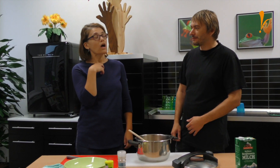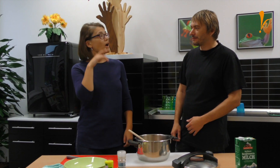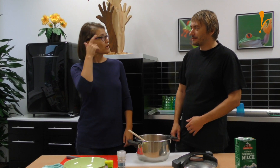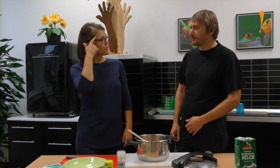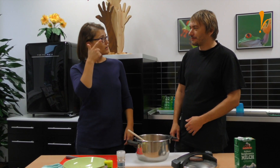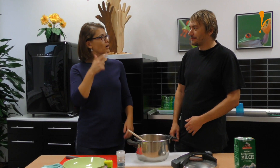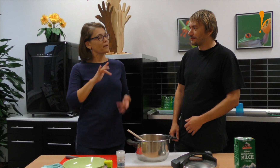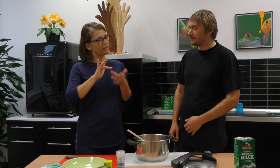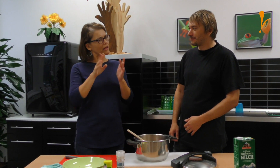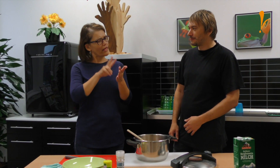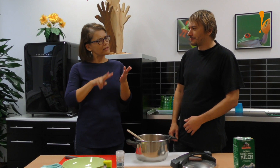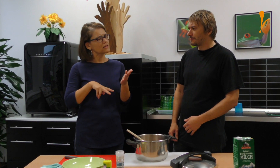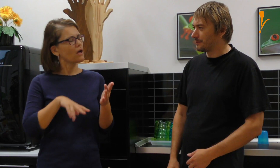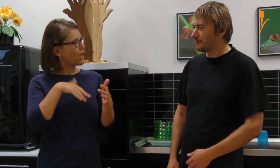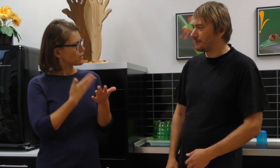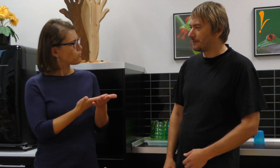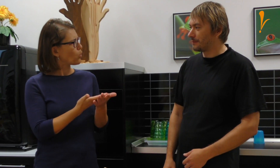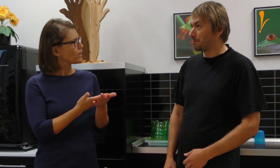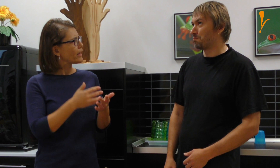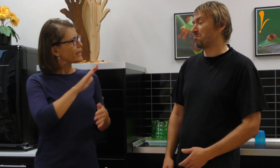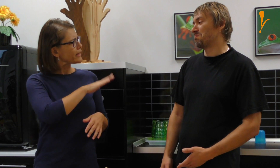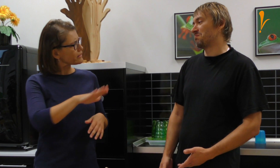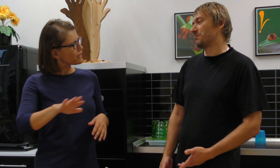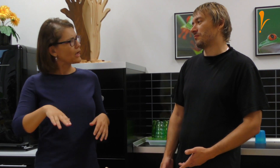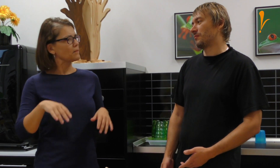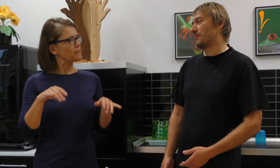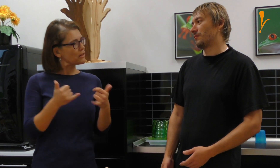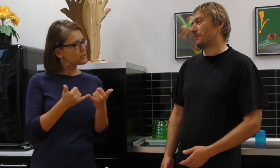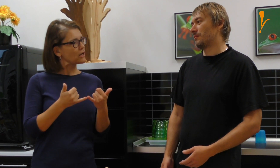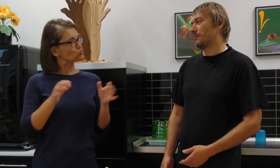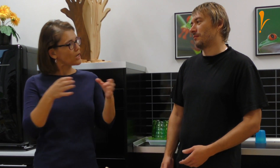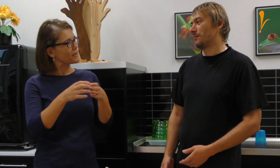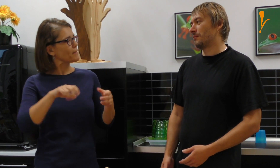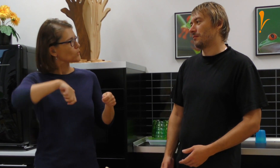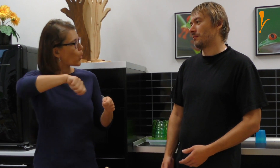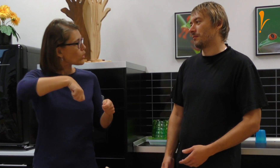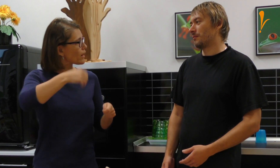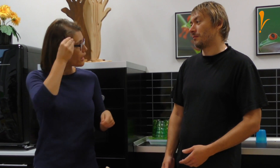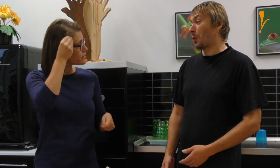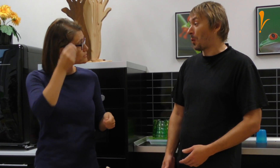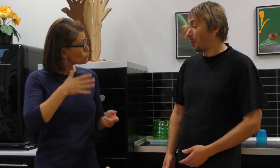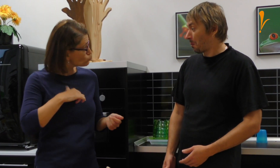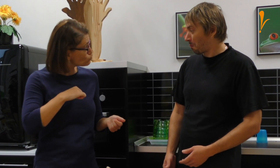Mir fällt gerade ein, ich habe im Internet von einem Angebot gelesen, bei dem Kinder und Eltern zusammen kochen lernen.